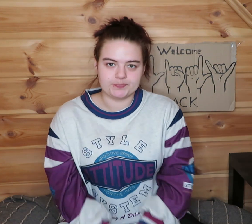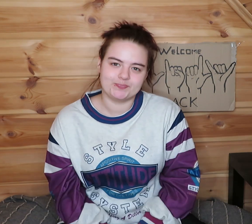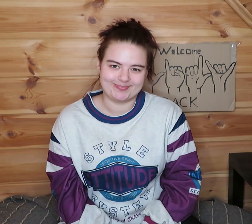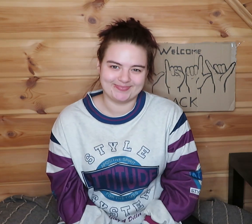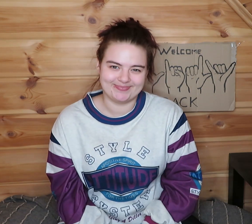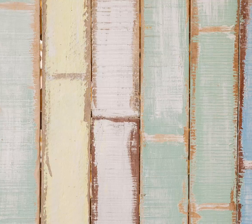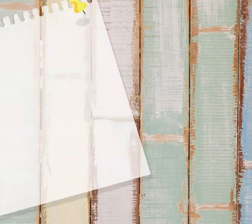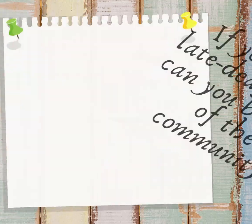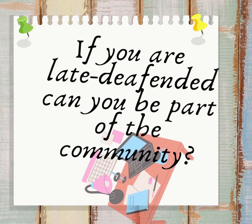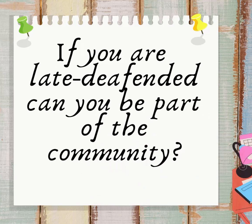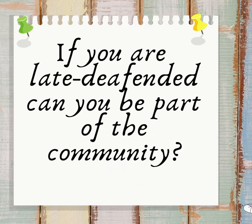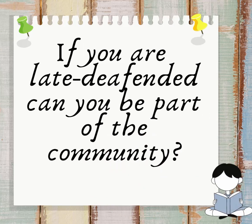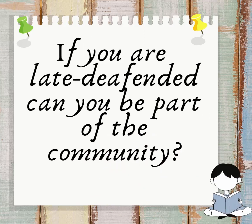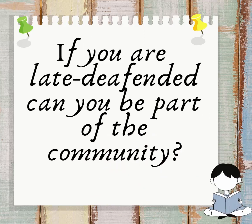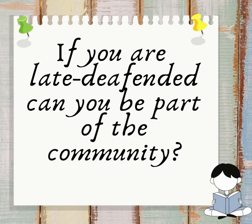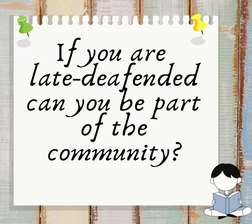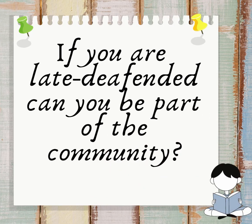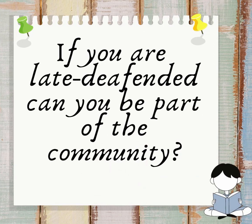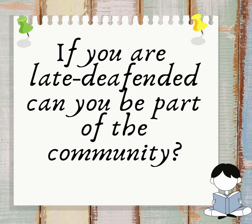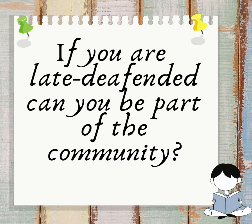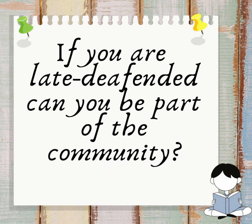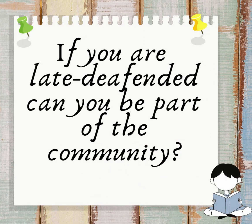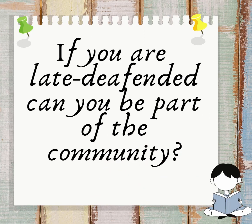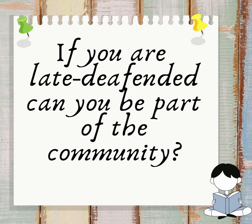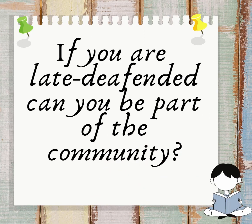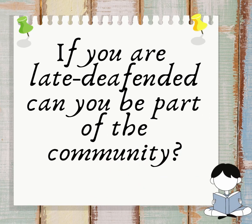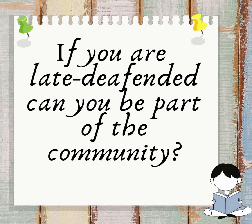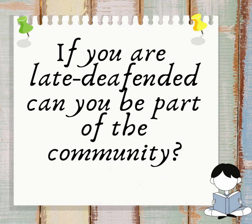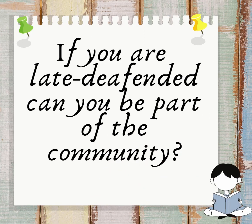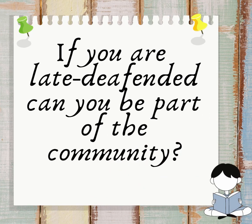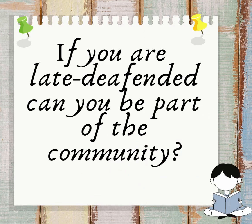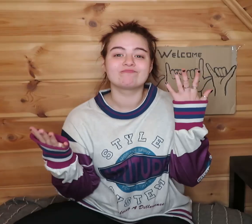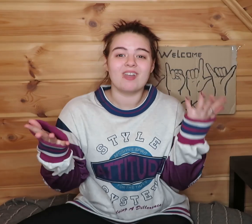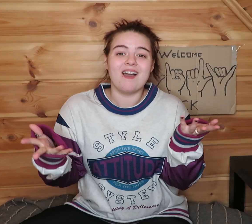Wenn man spätertaubt ist... kann man Anschluss finden?-